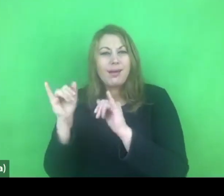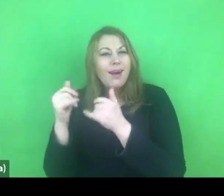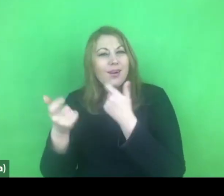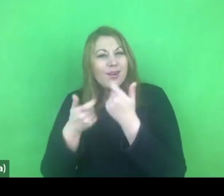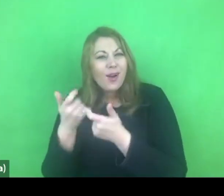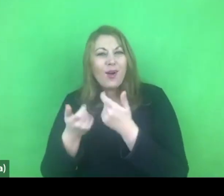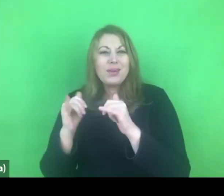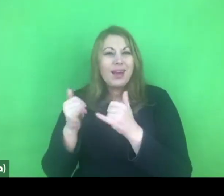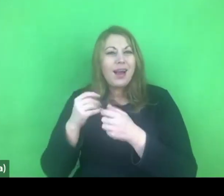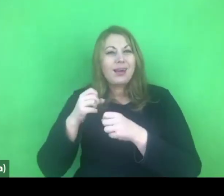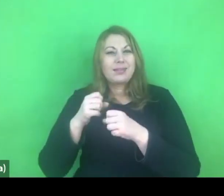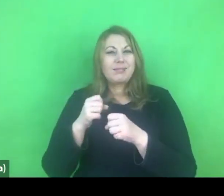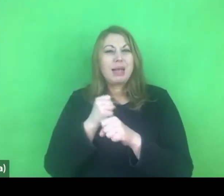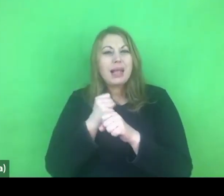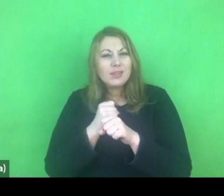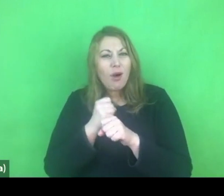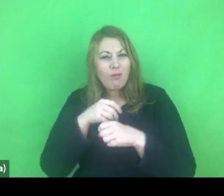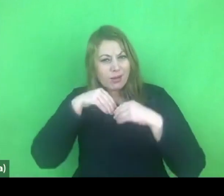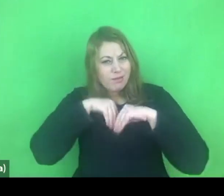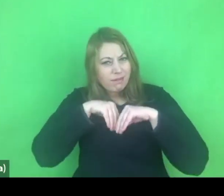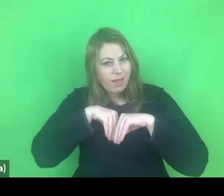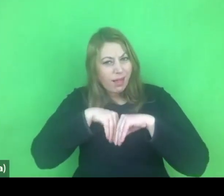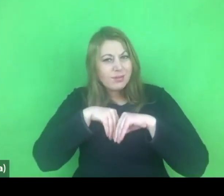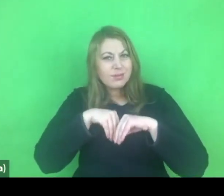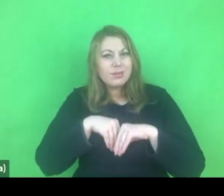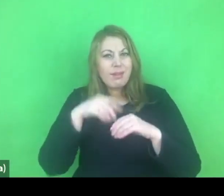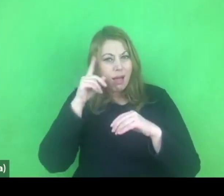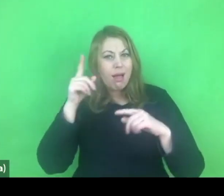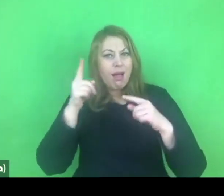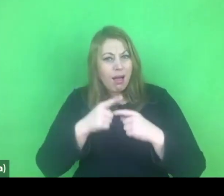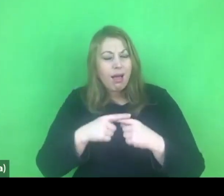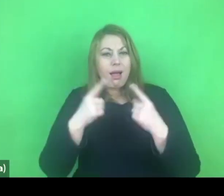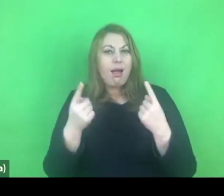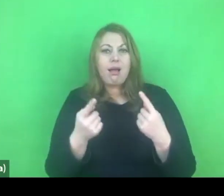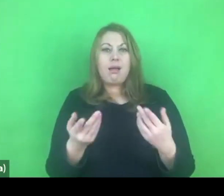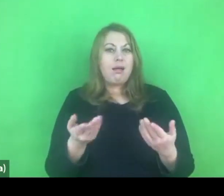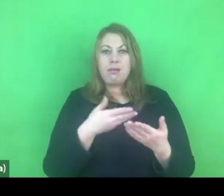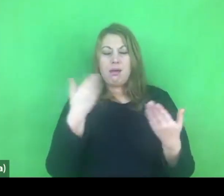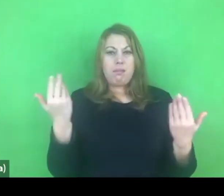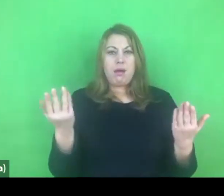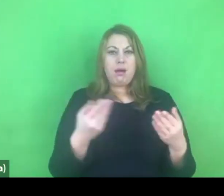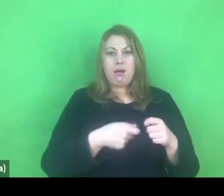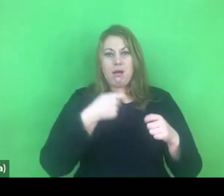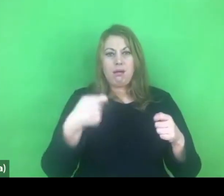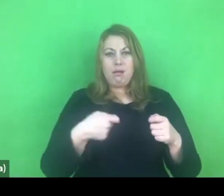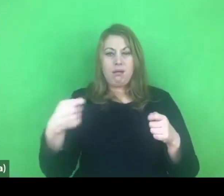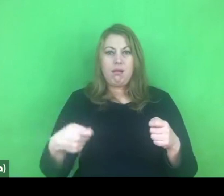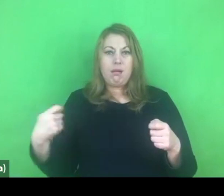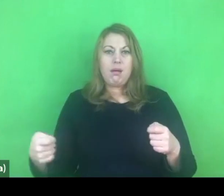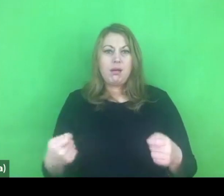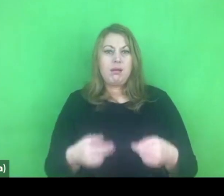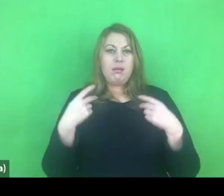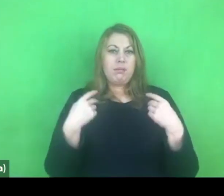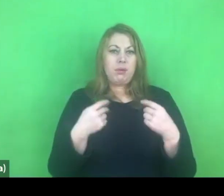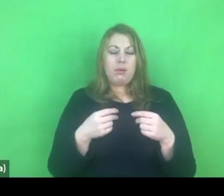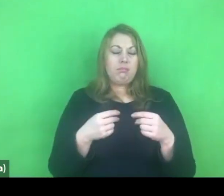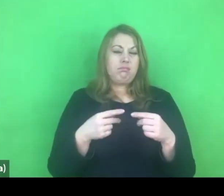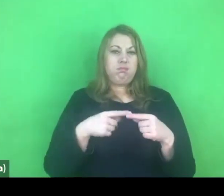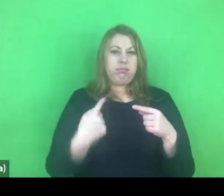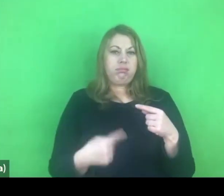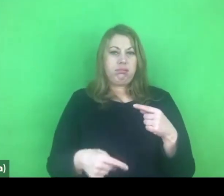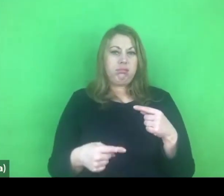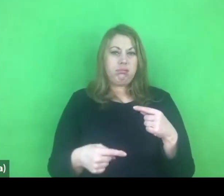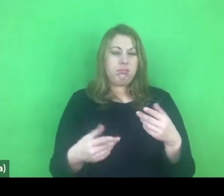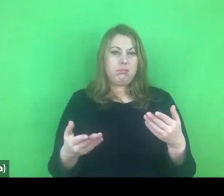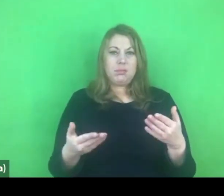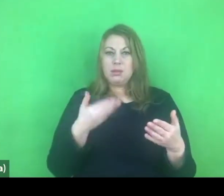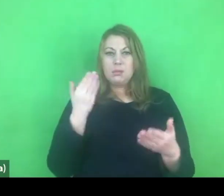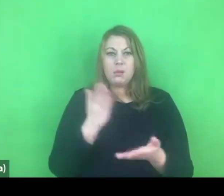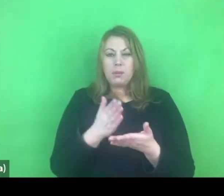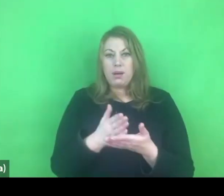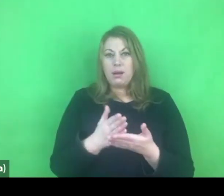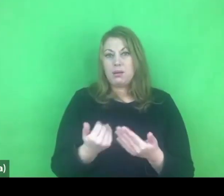Pewnie pojawi się problem, że część osób wypadnie z tego kontaktu pomocowego, więc takie widziałabym zagrożenie na ten moment.